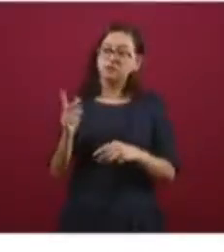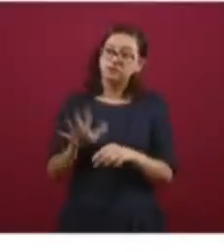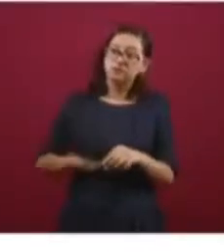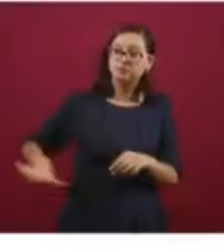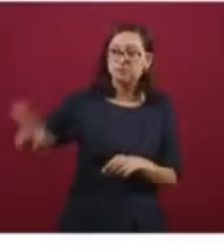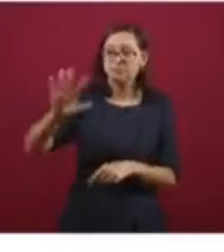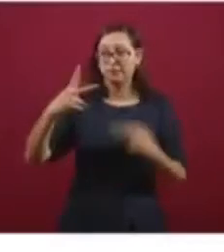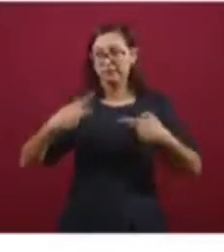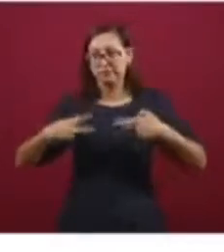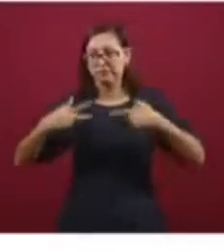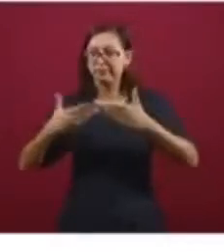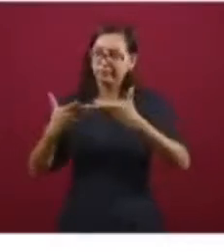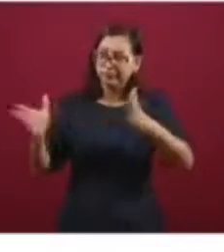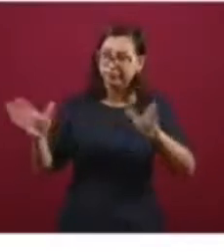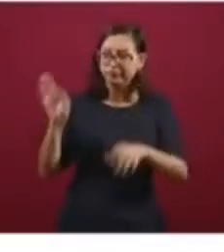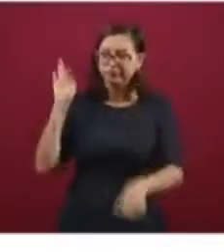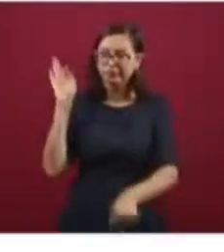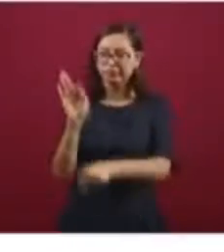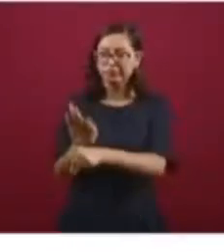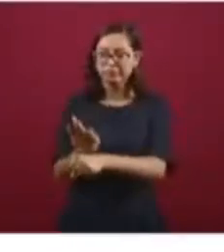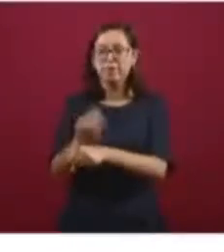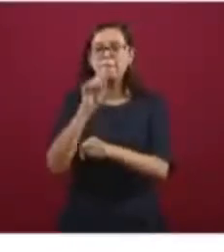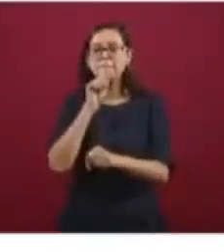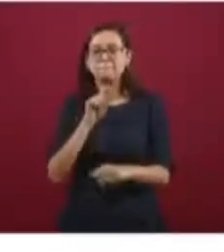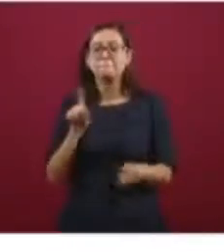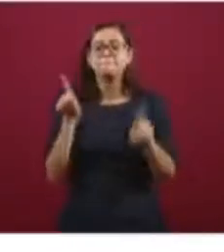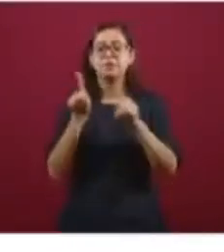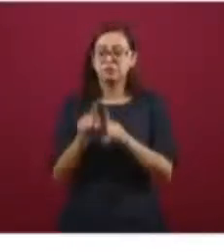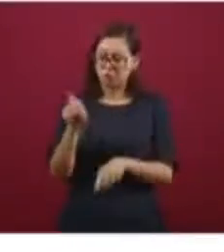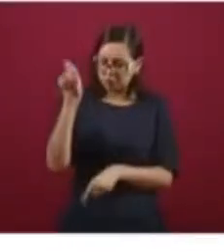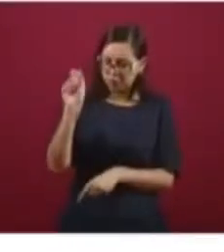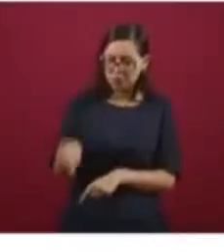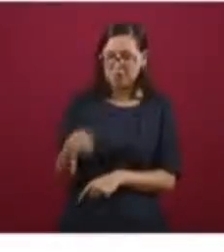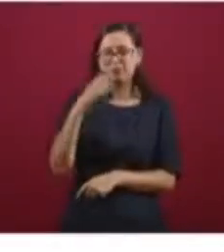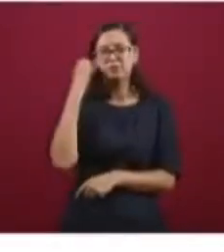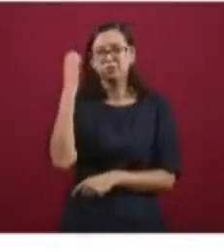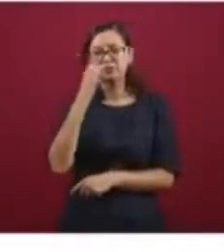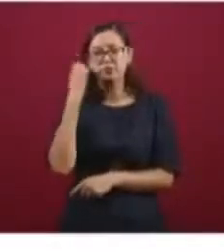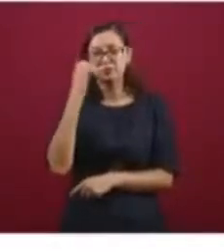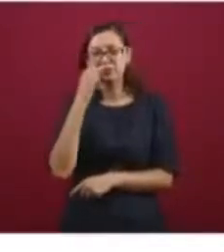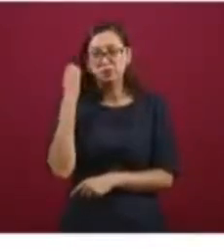Y también en esa misma escuela de sargentos, Escuela Militar de Sargentos, que se encuentra